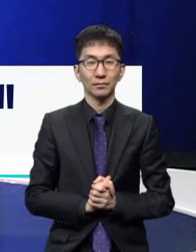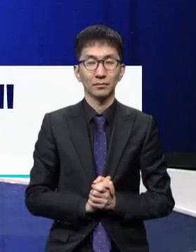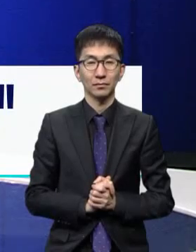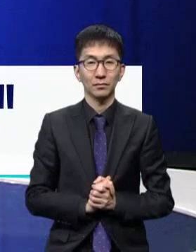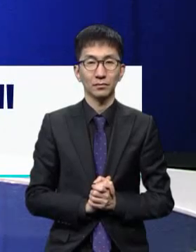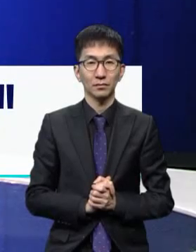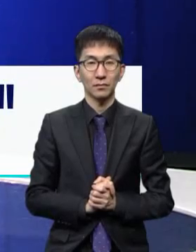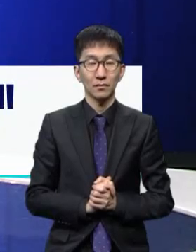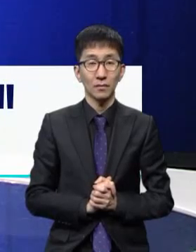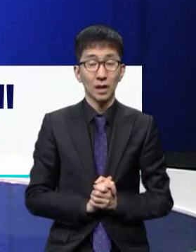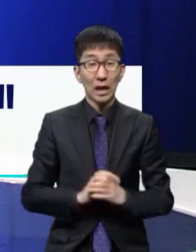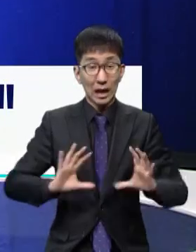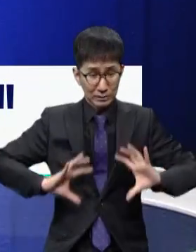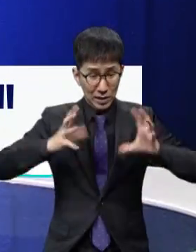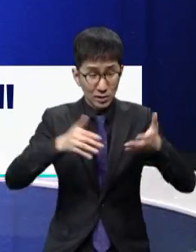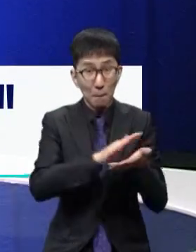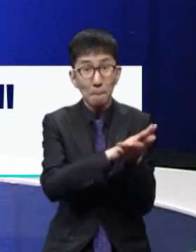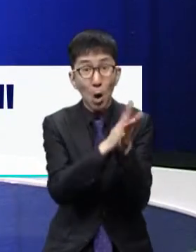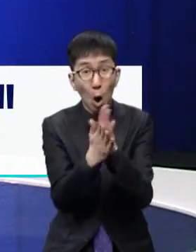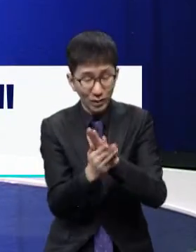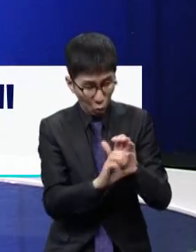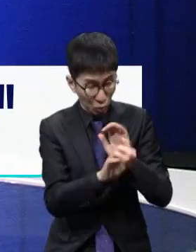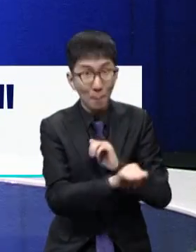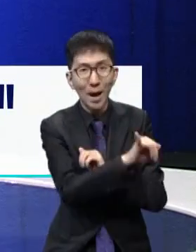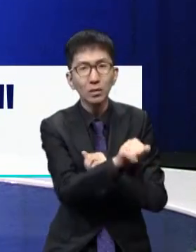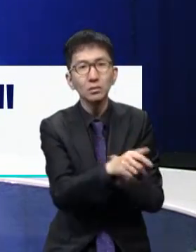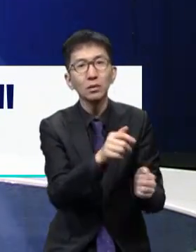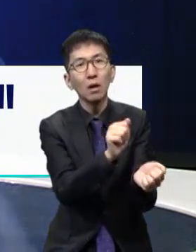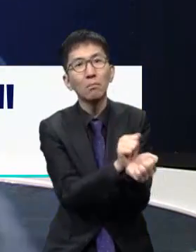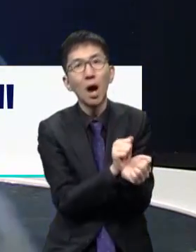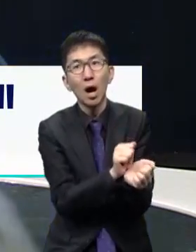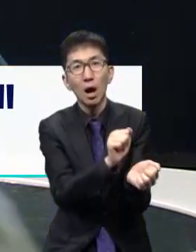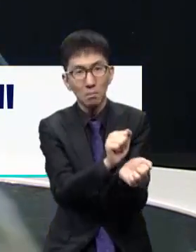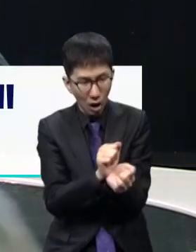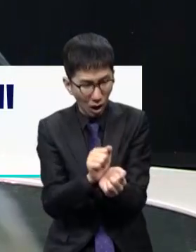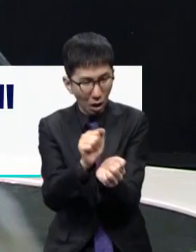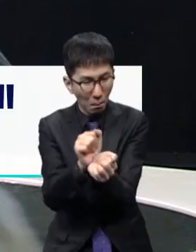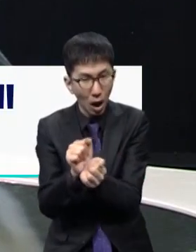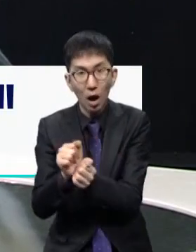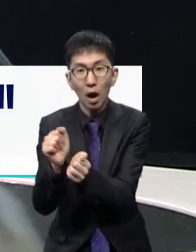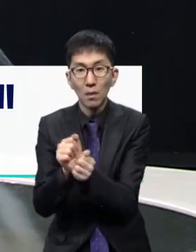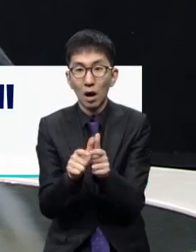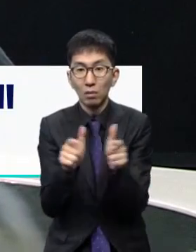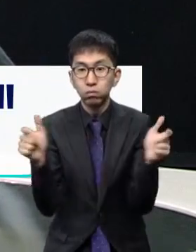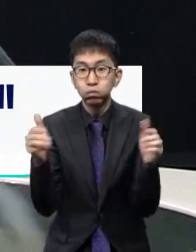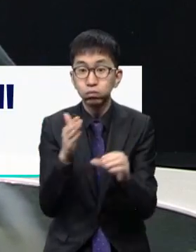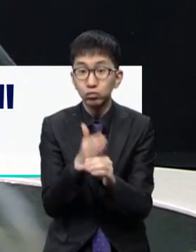이런 가운데 전 세계에서 변이 코로나 바이러스에 감염된 사람이 계속 늘고 있습니다. 특히 독일은 변이 바이러스 비율이 다음